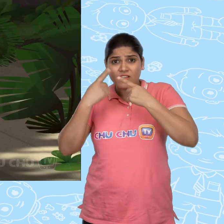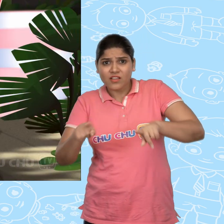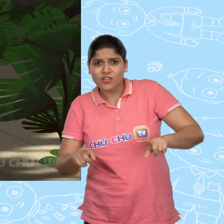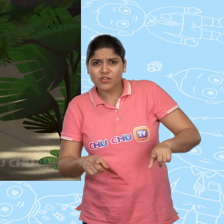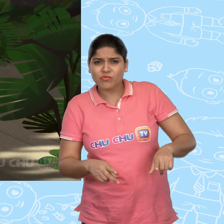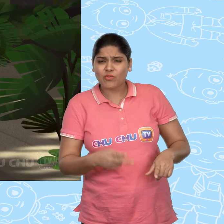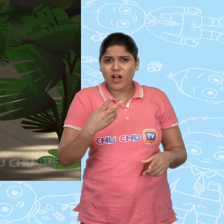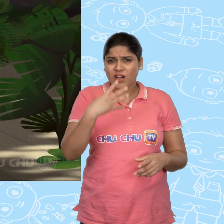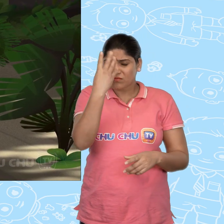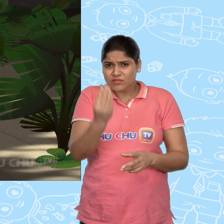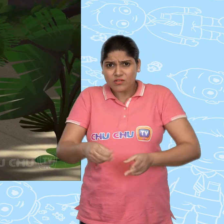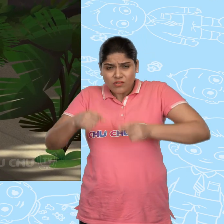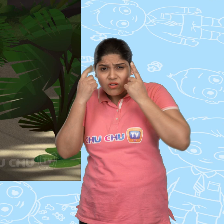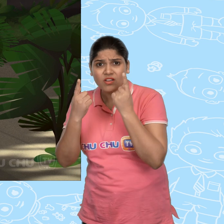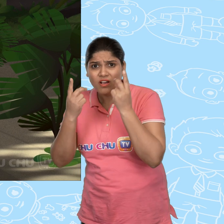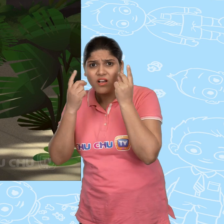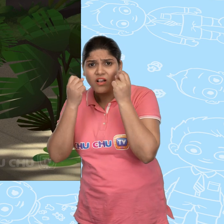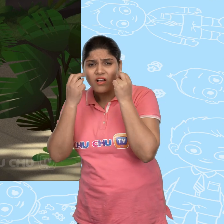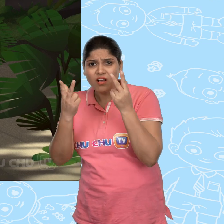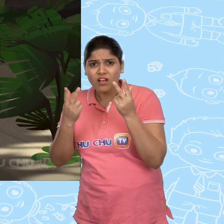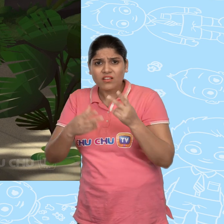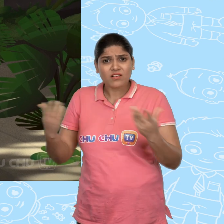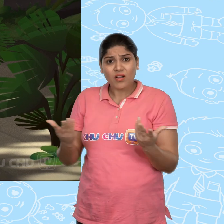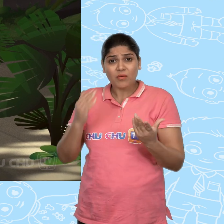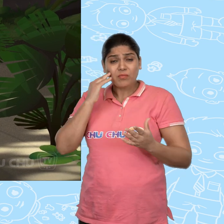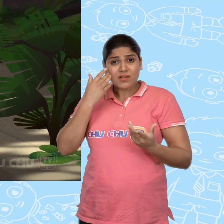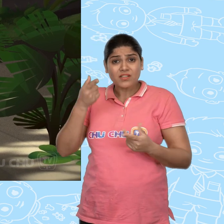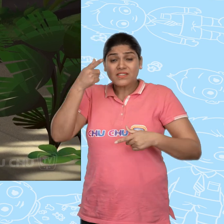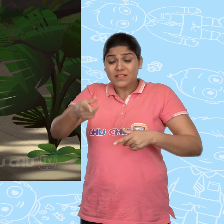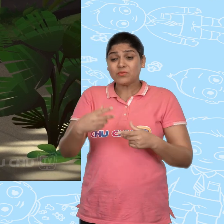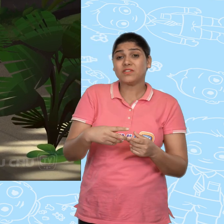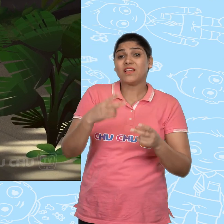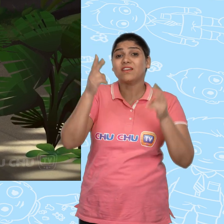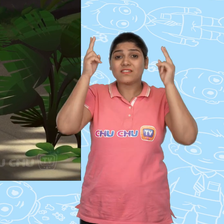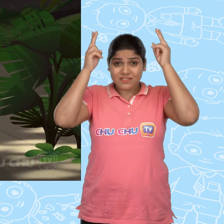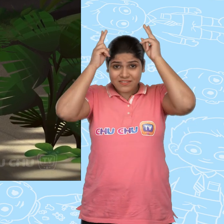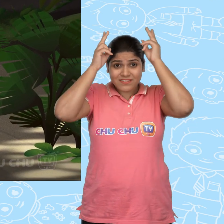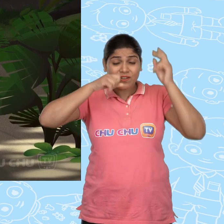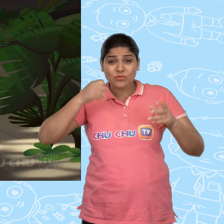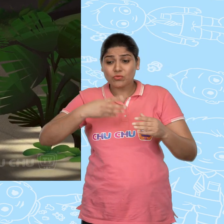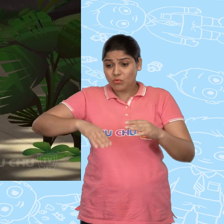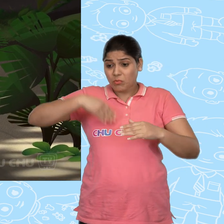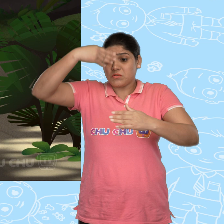पर वो हाथी तब चौंक गया जब अचानक उसने खरगोश को अपने से आगे देखा